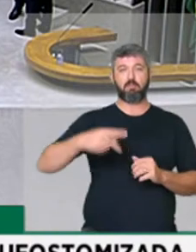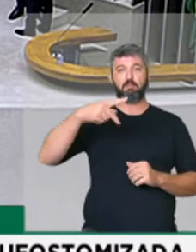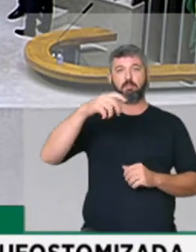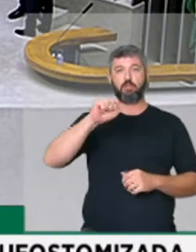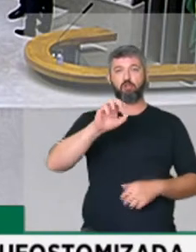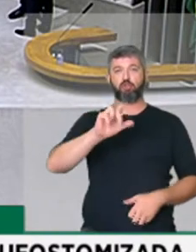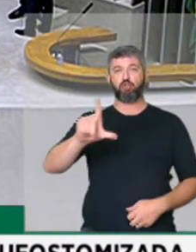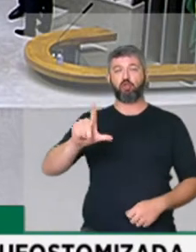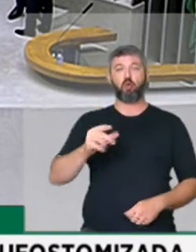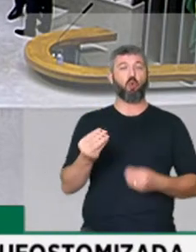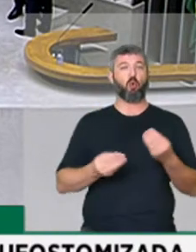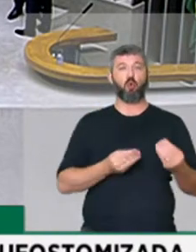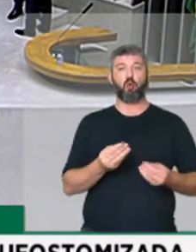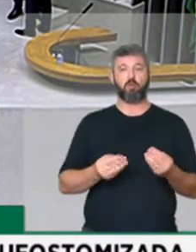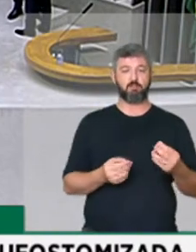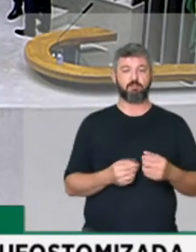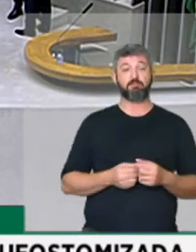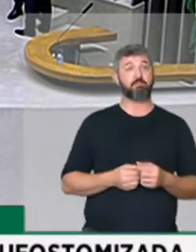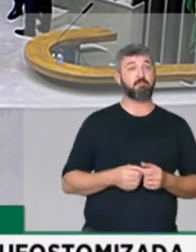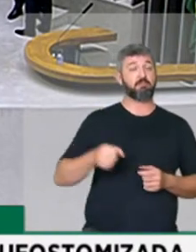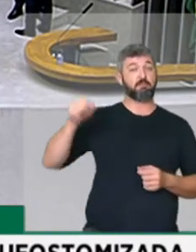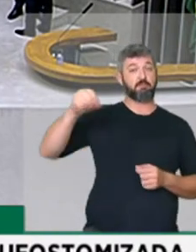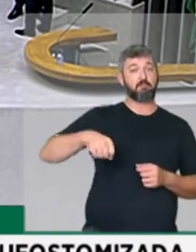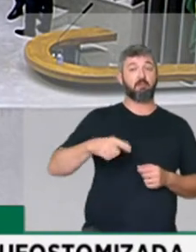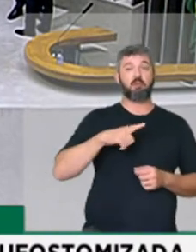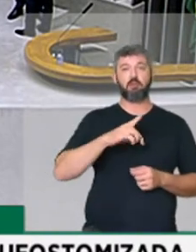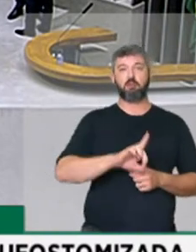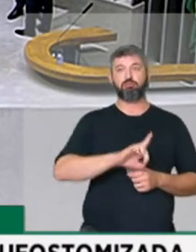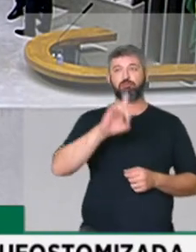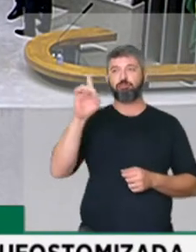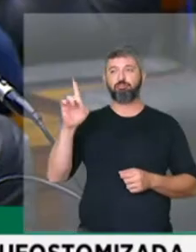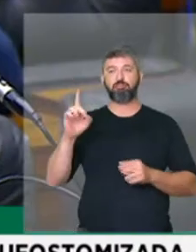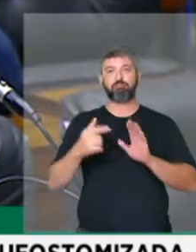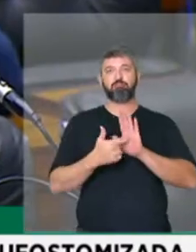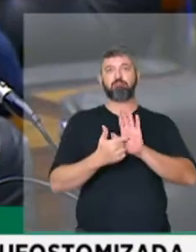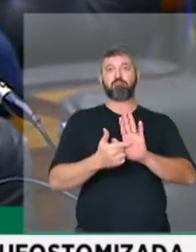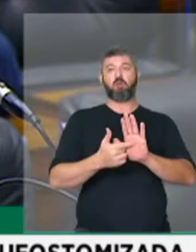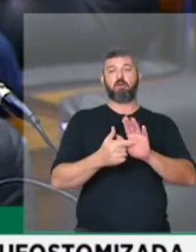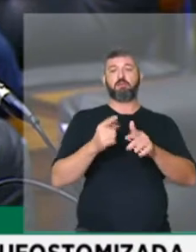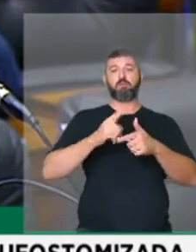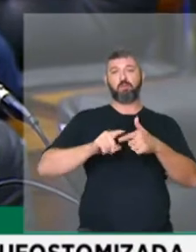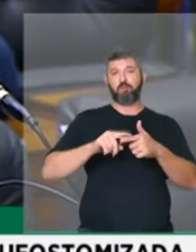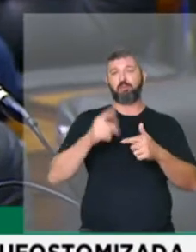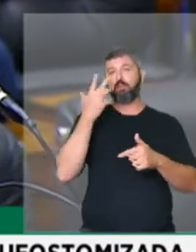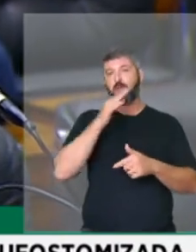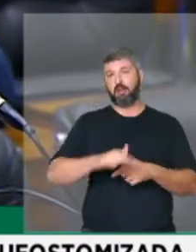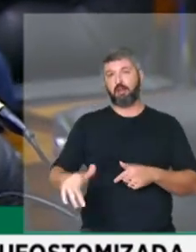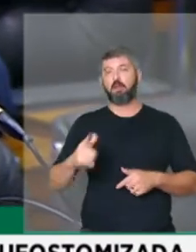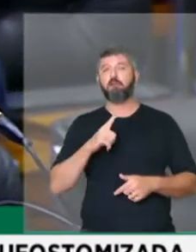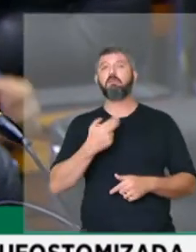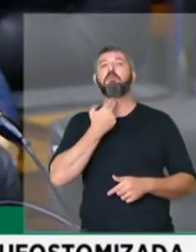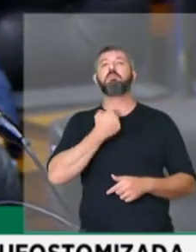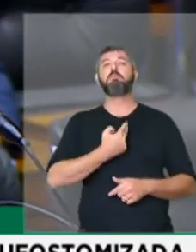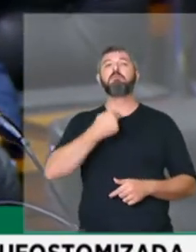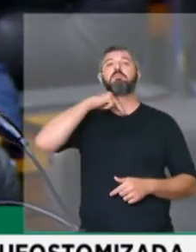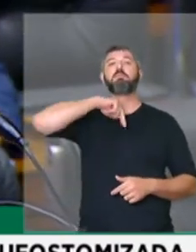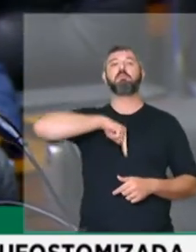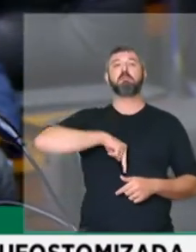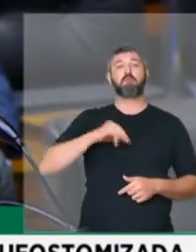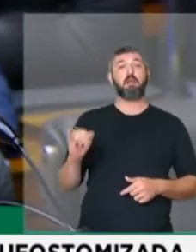PAIS DESSAS CRIANÇAS, PRA GARANTIR TAMBÉM A CONSCIENTIZAÇÃO DOS PRÓPRIOS PROFISSIONAIS DE SAÚDE QUE VÃO COMPARTILHAR O CUIDADO DESSAS CRIANÇAS, E ALIÁS, NESSE MOMENTO EM QUE O